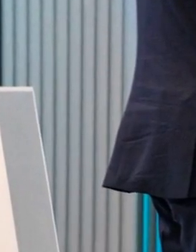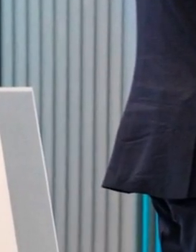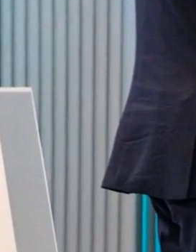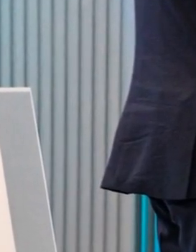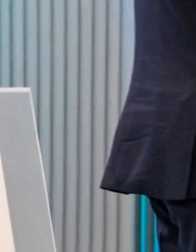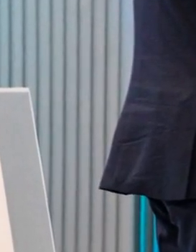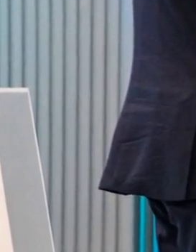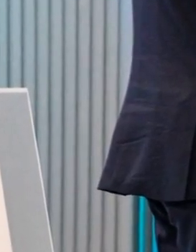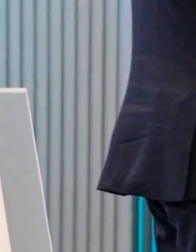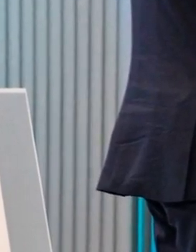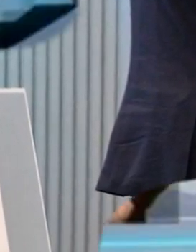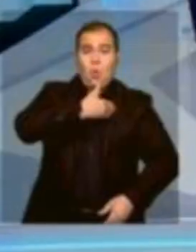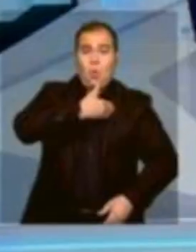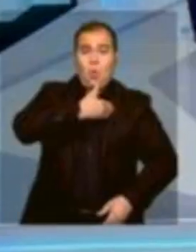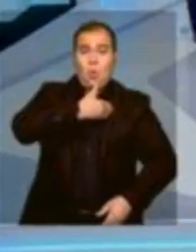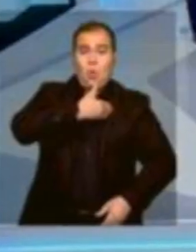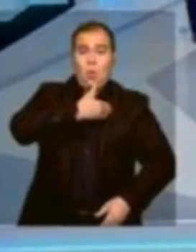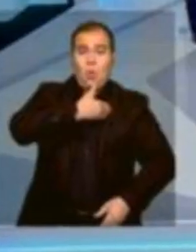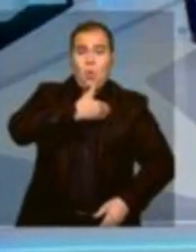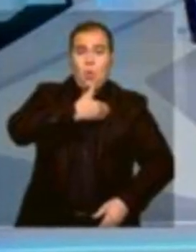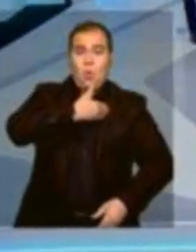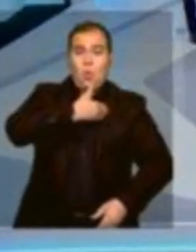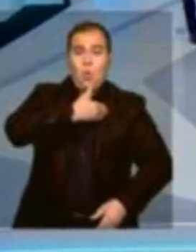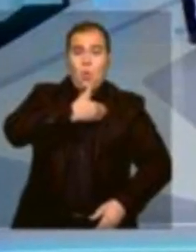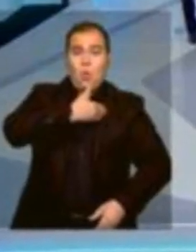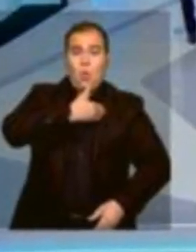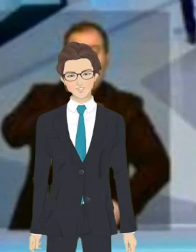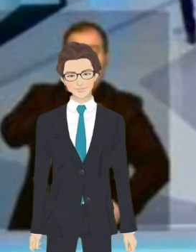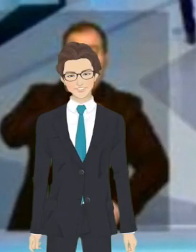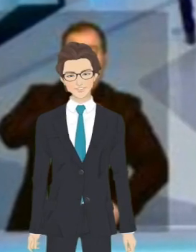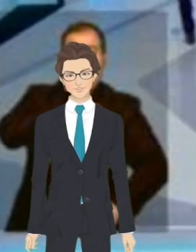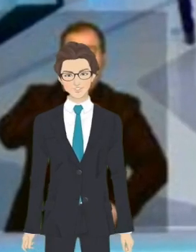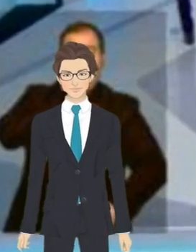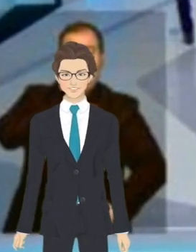Tarcísio chama programa de combate à Cracolândia como Bolsa Crack